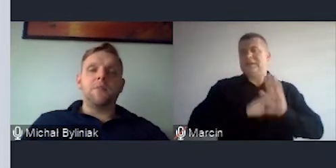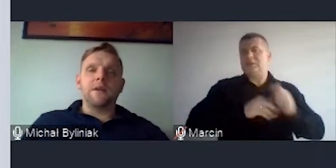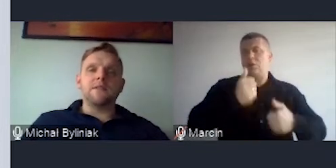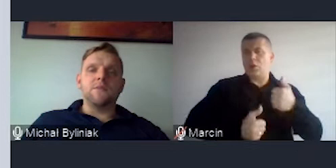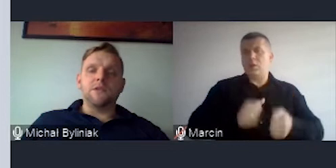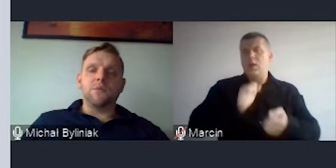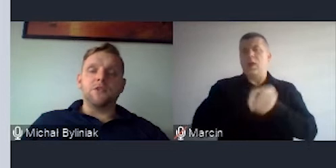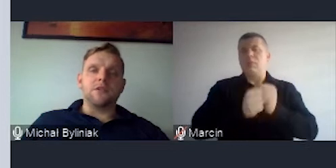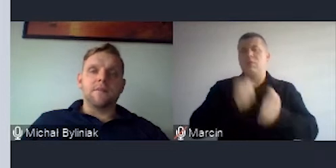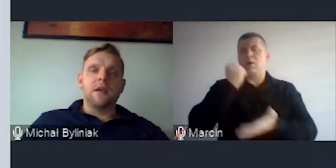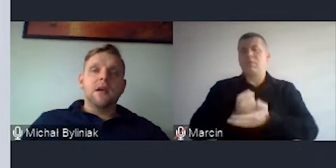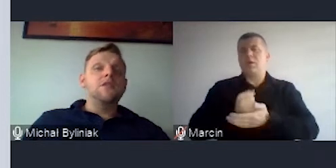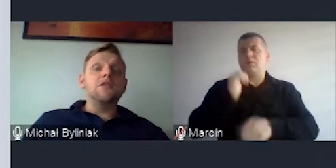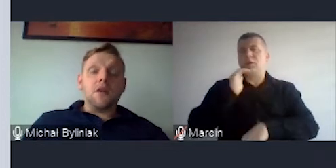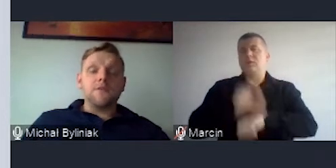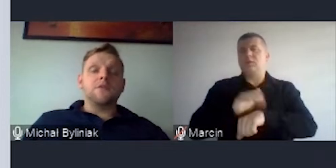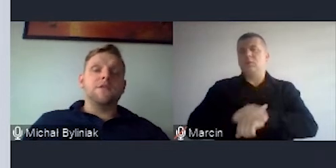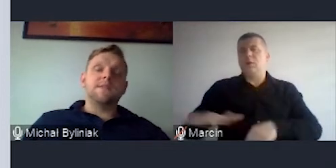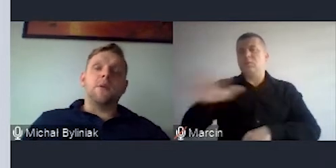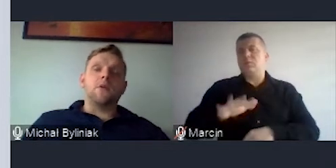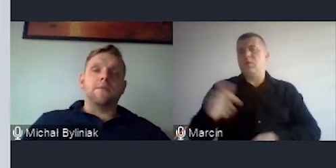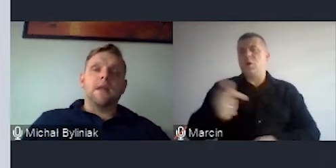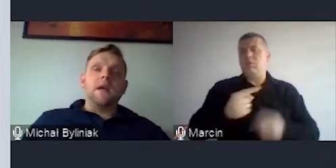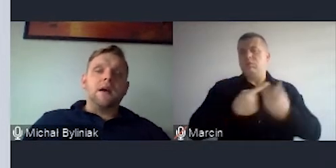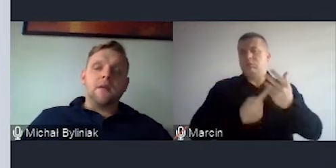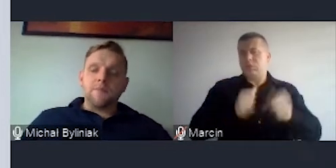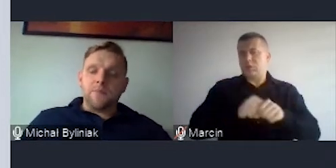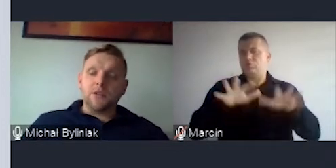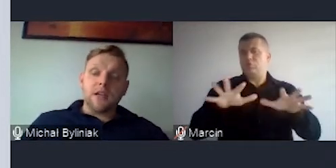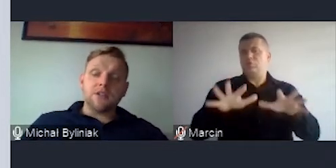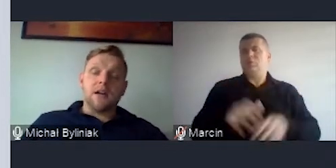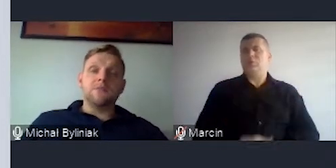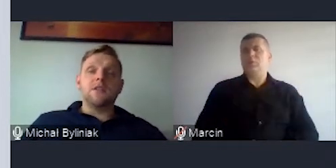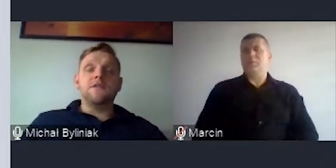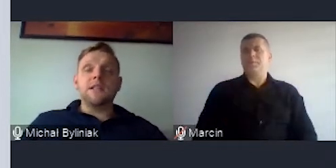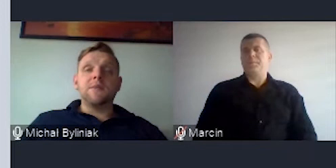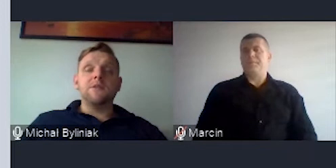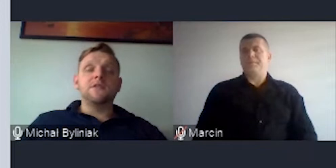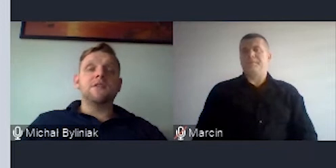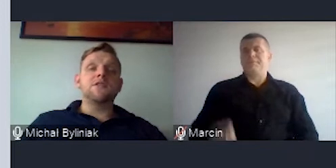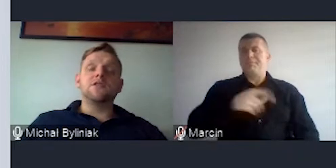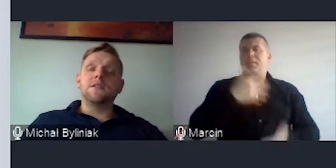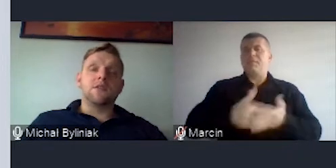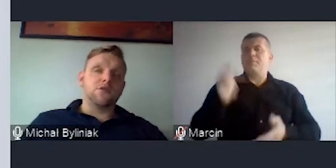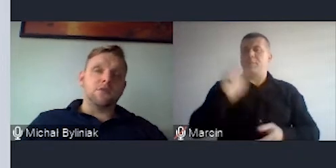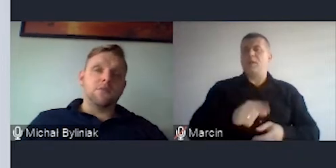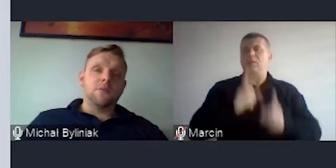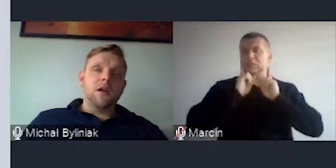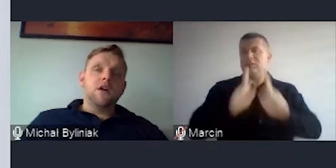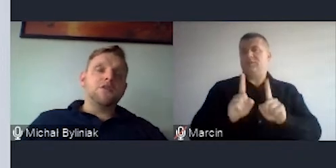albo Prawa Zamówień Publicznych. Czyli tych obowiązków jest sporo. Podkreślam, że ten wydatek ma mieć związek z rzeczywistością.